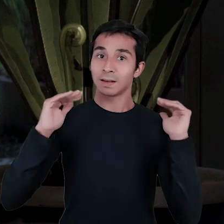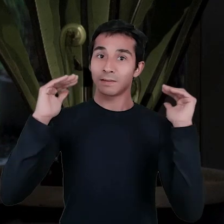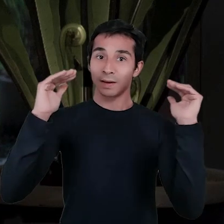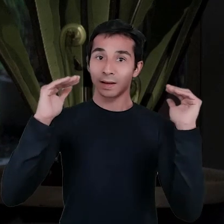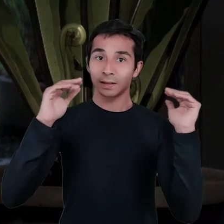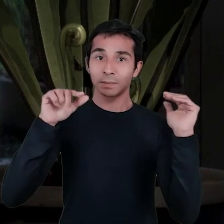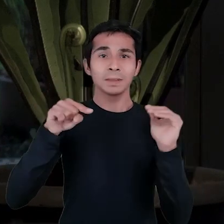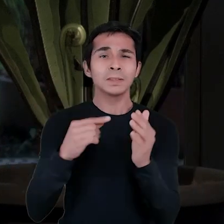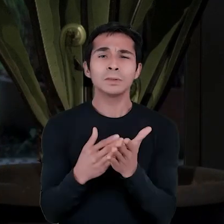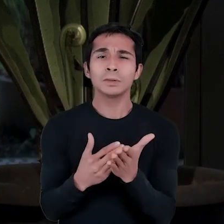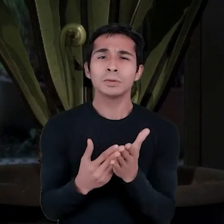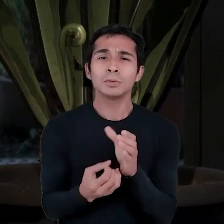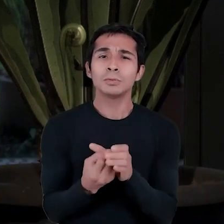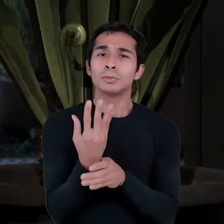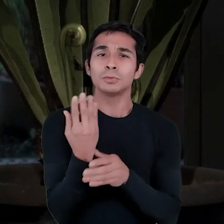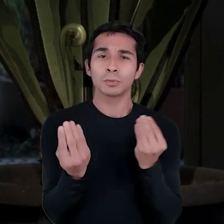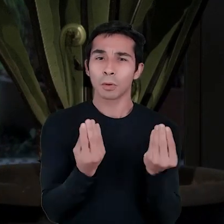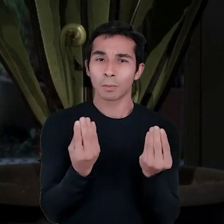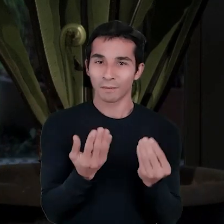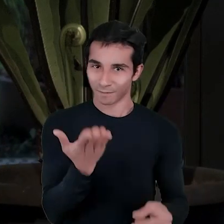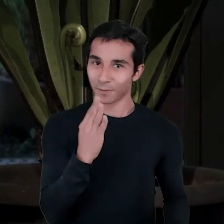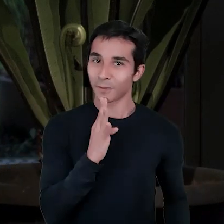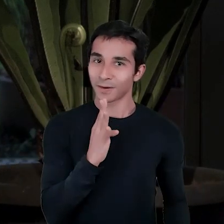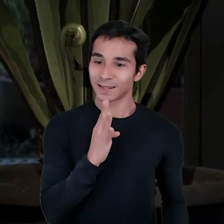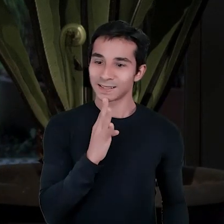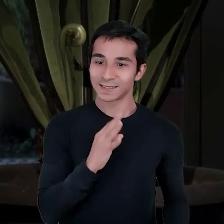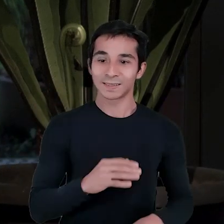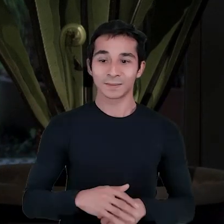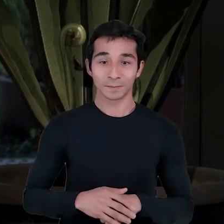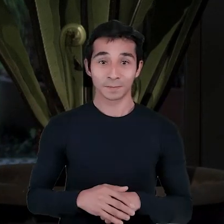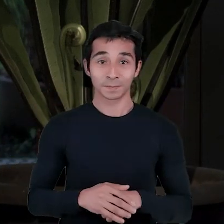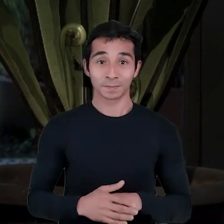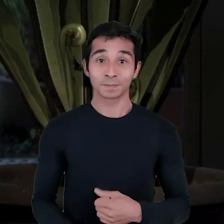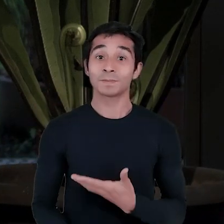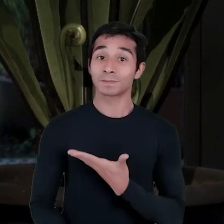Mas de onde veio esse sistema? Vamos conhecer um pouco mais?